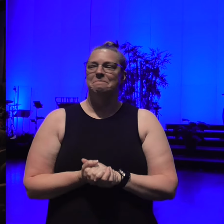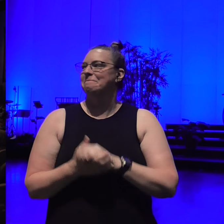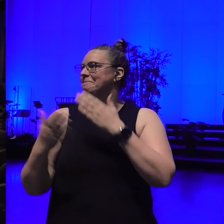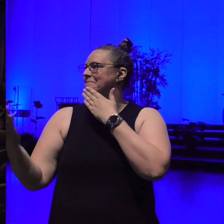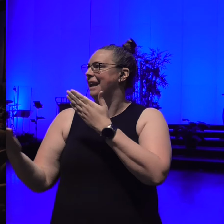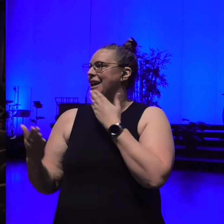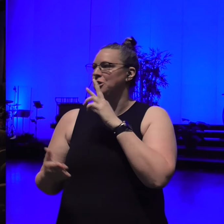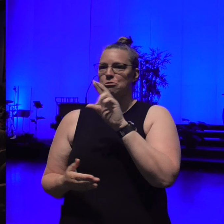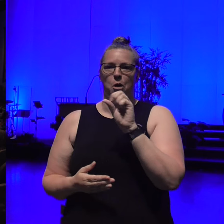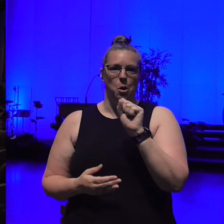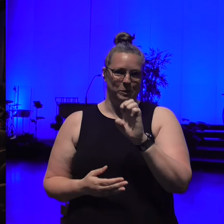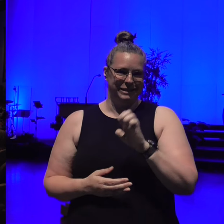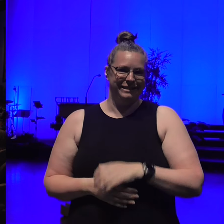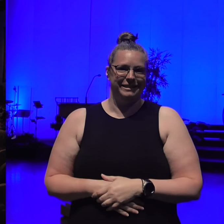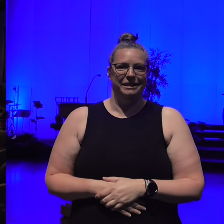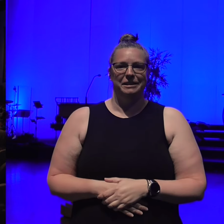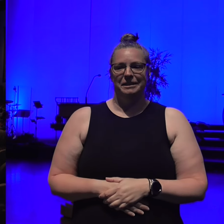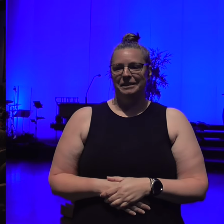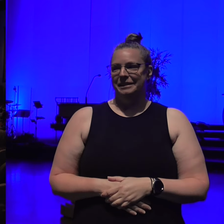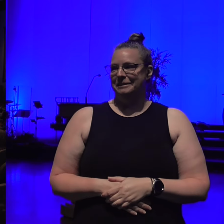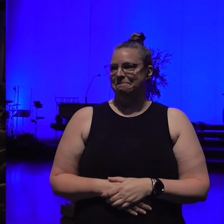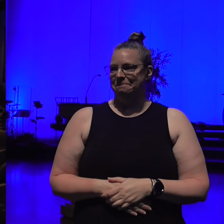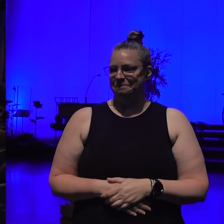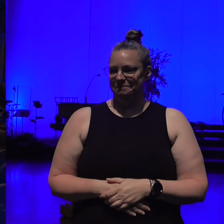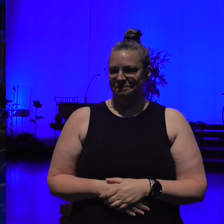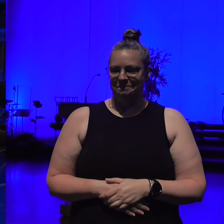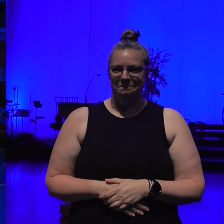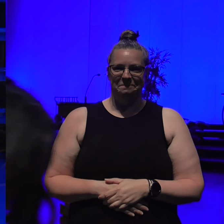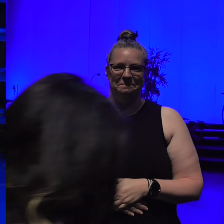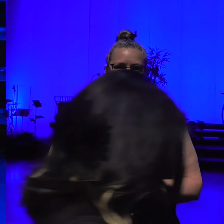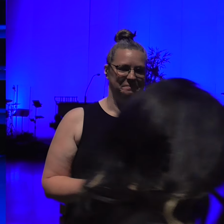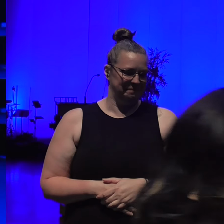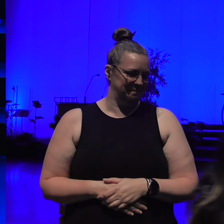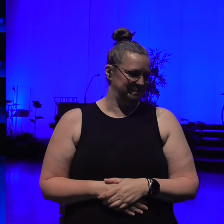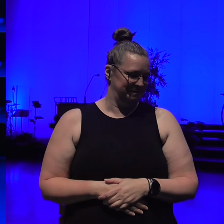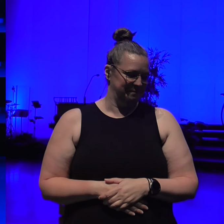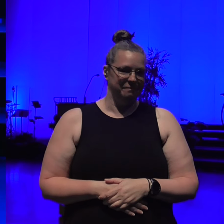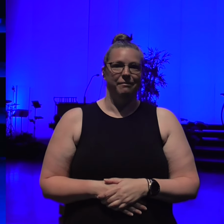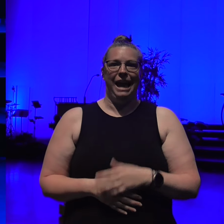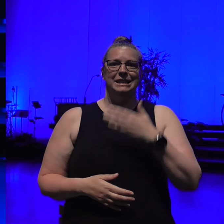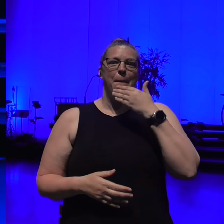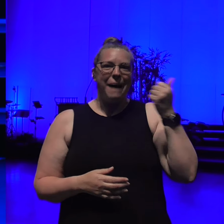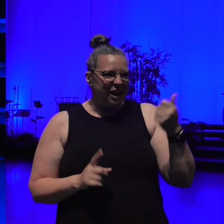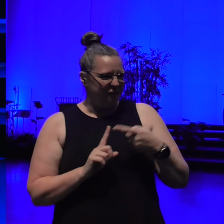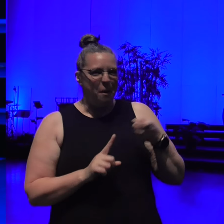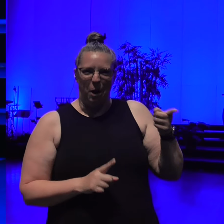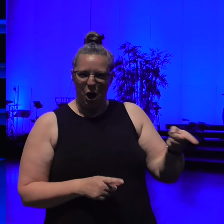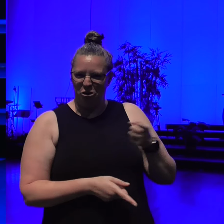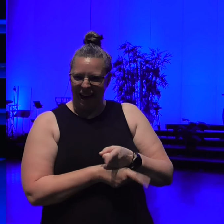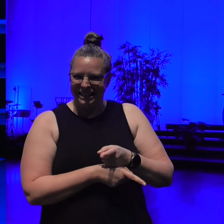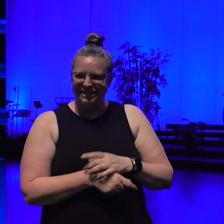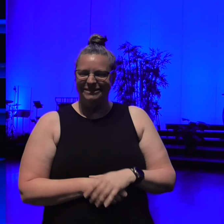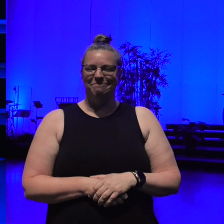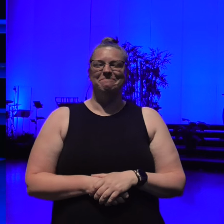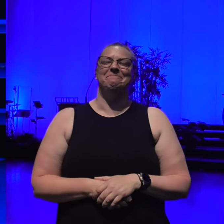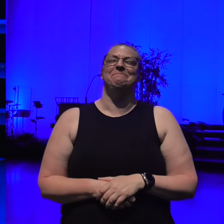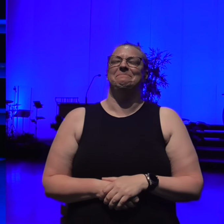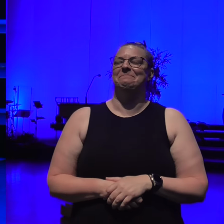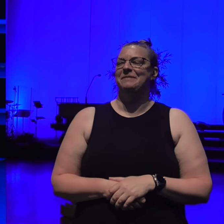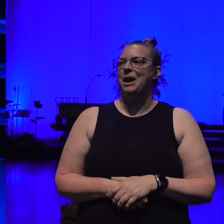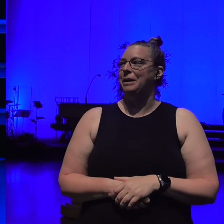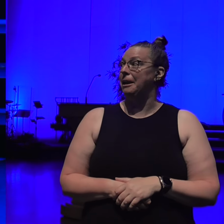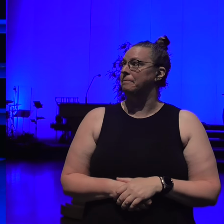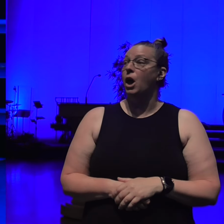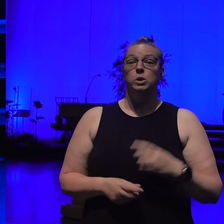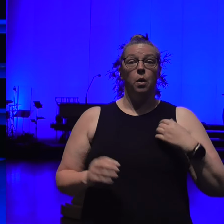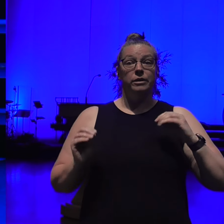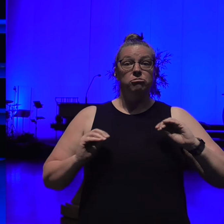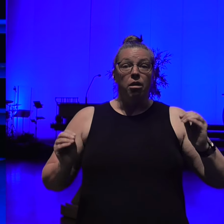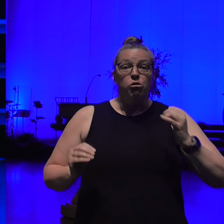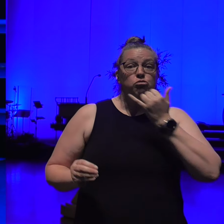Rose Mucho mejor viniendo de ella No hay nada malo en tener todo tipo